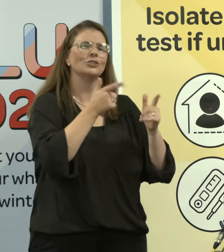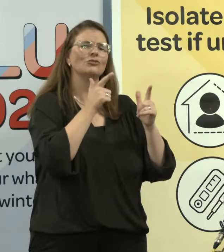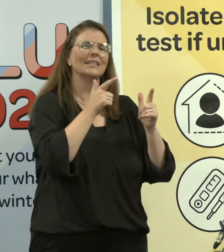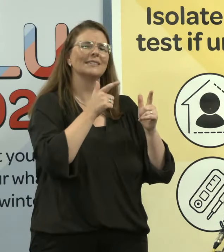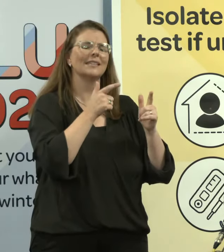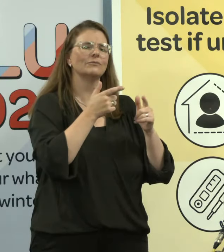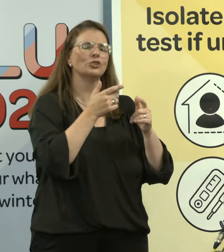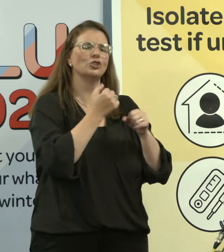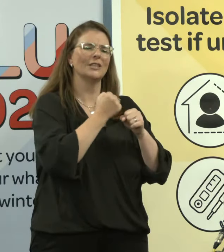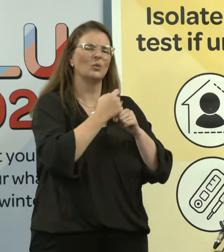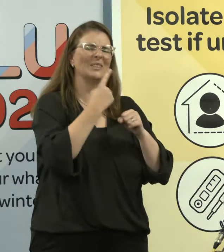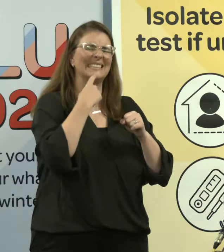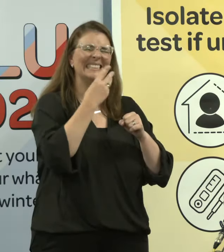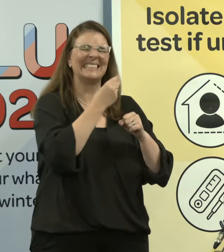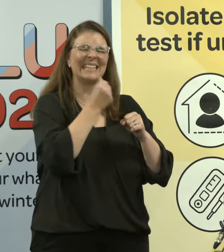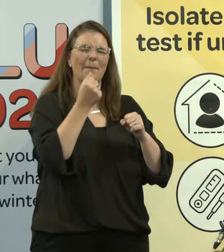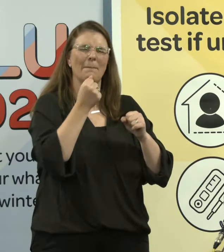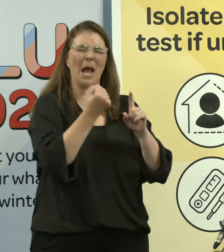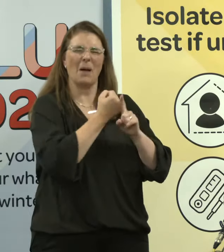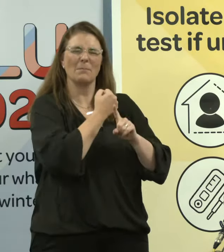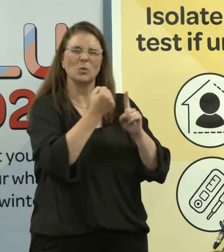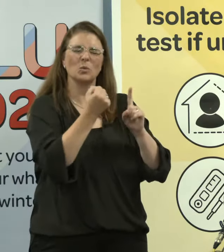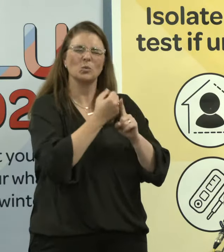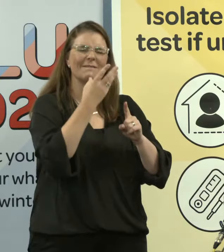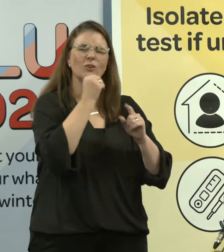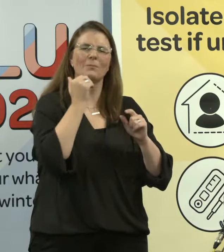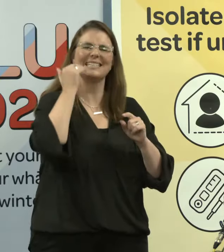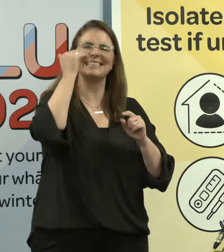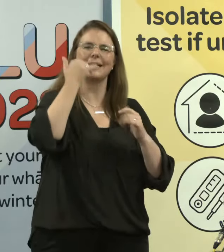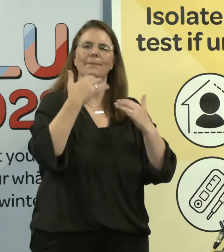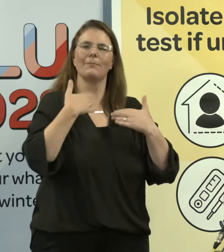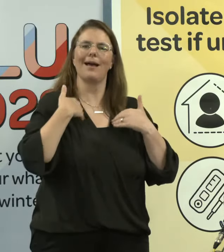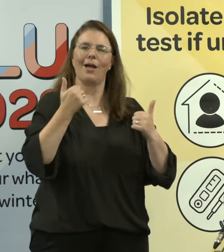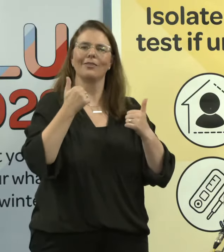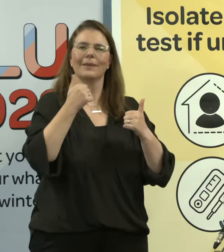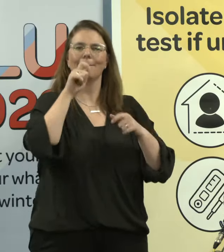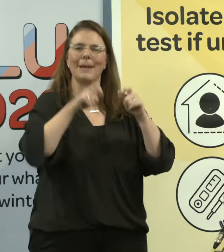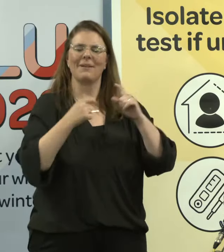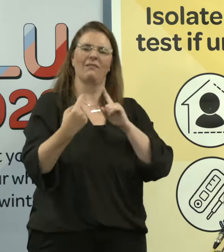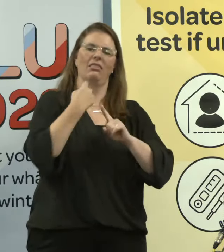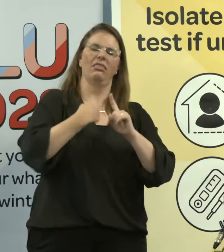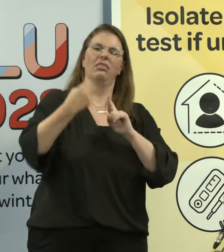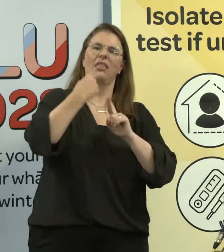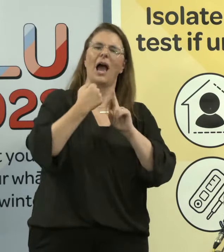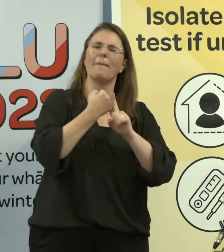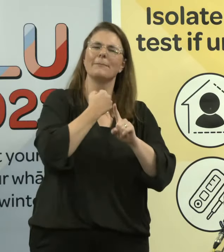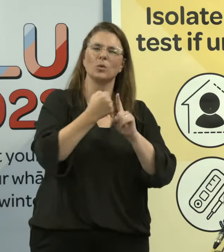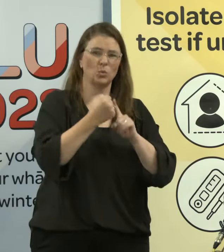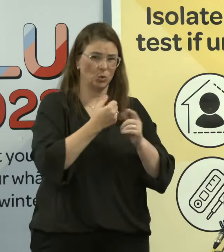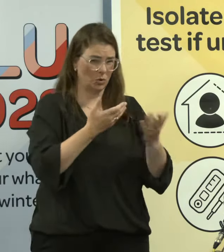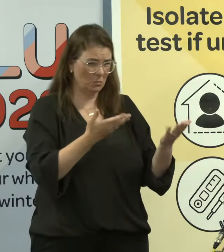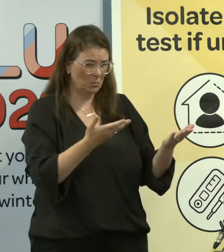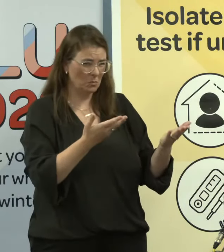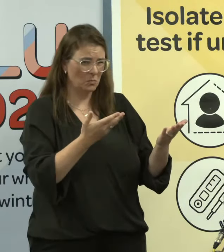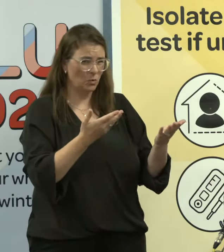atu ki te whakapau moni etahi